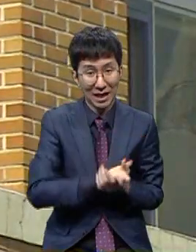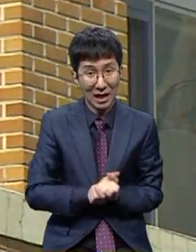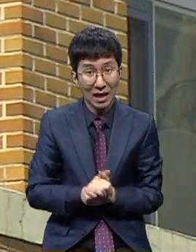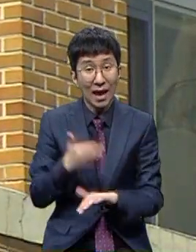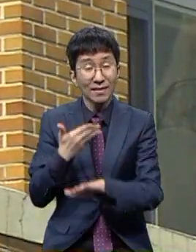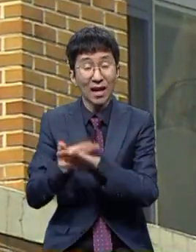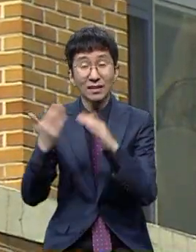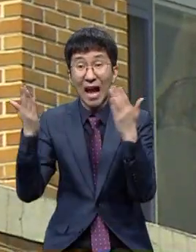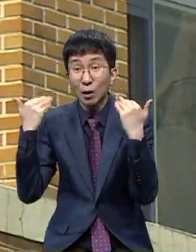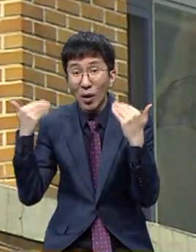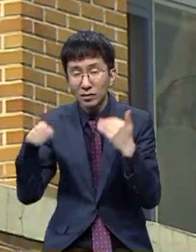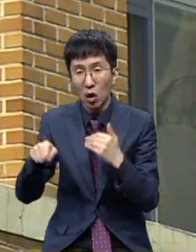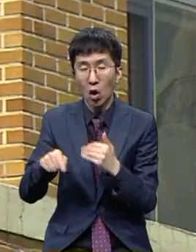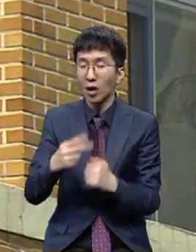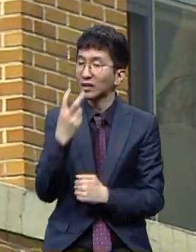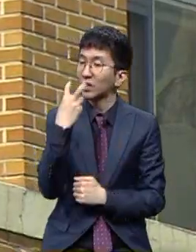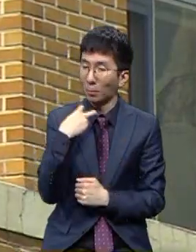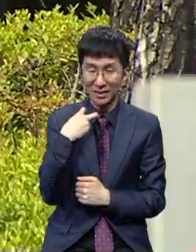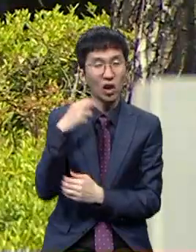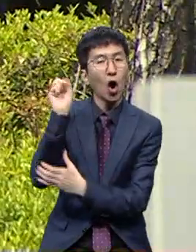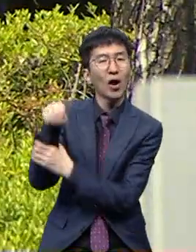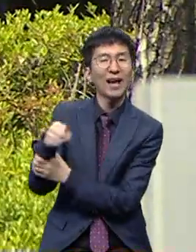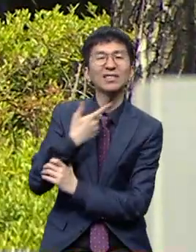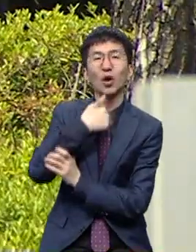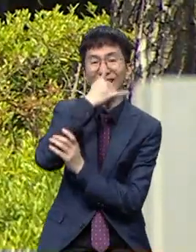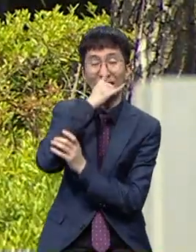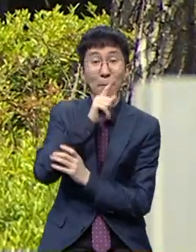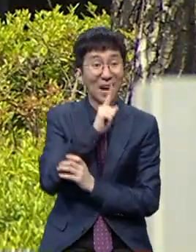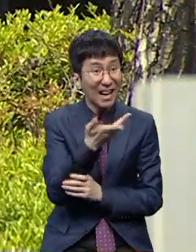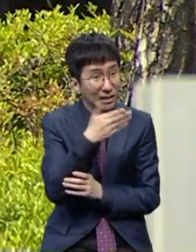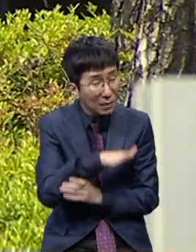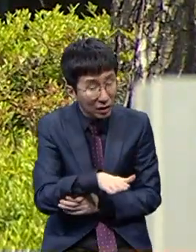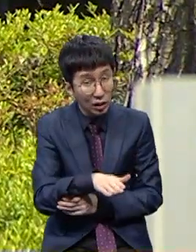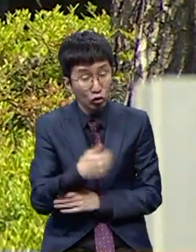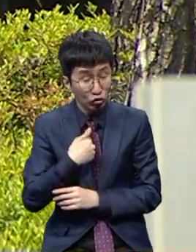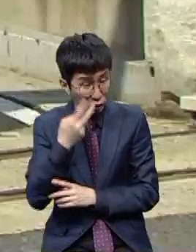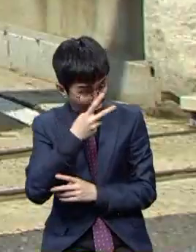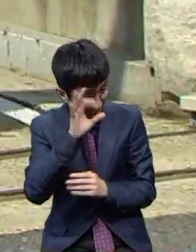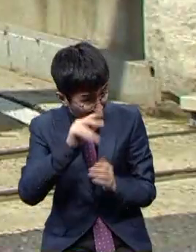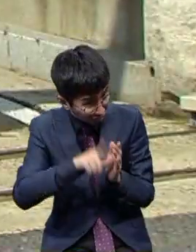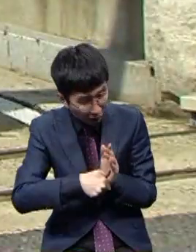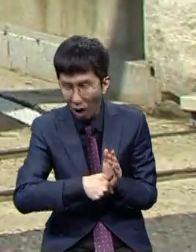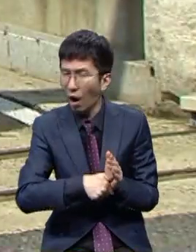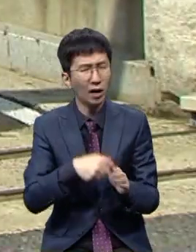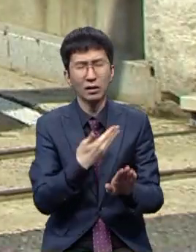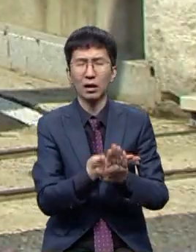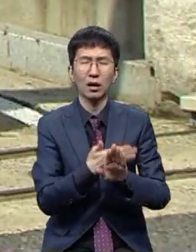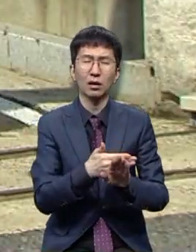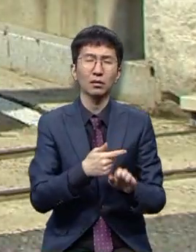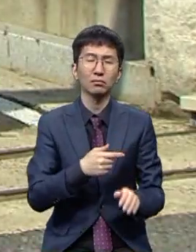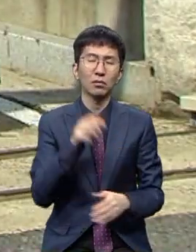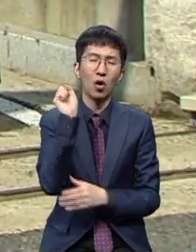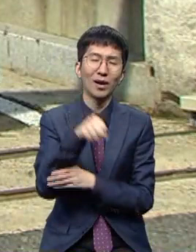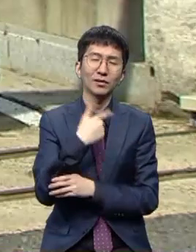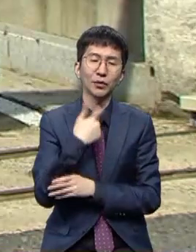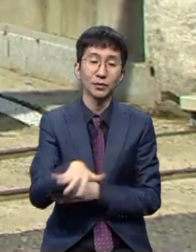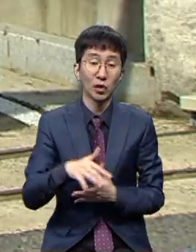겸직을 허락받았다고 학교 측에 해명했지만 취재 결과 사실과 달랐습니다. 학교 측에서 겸직에 대해 허락한 내용들입니다.